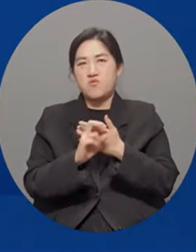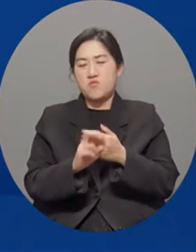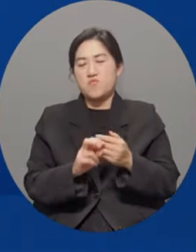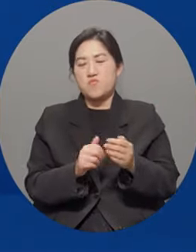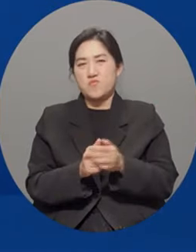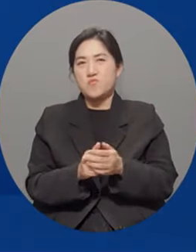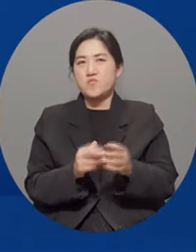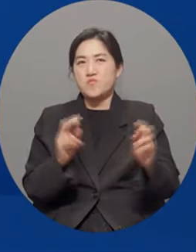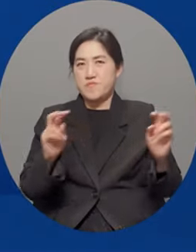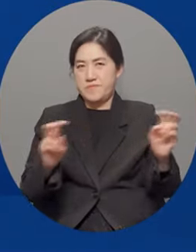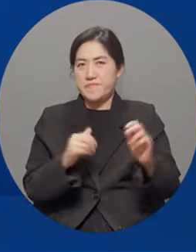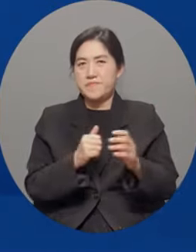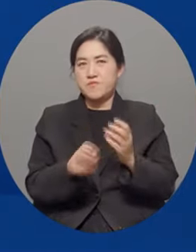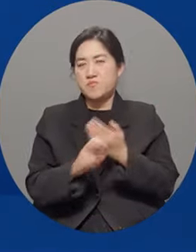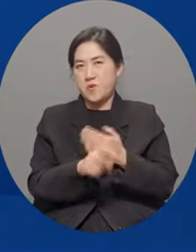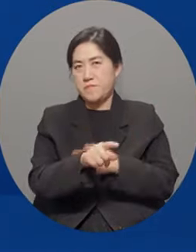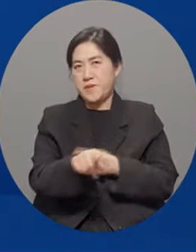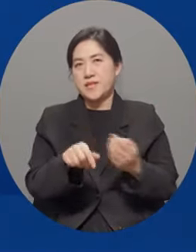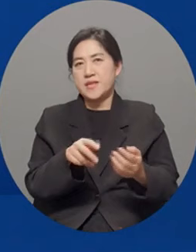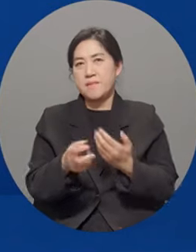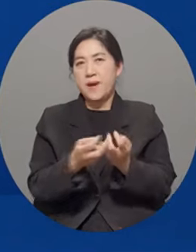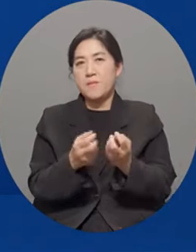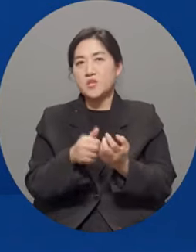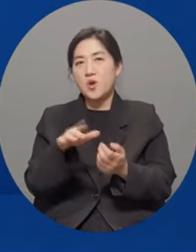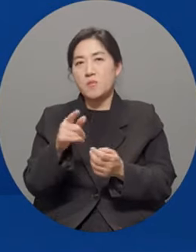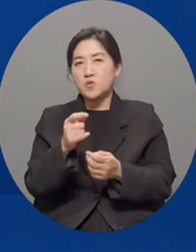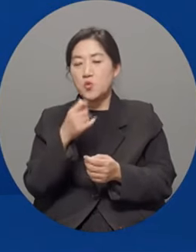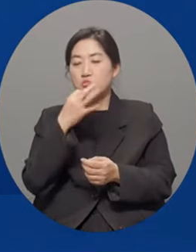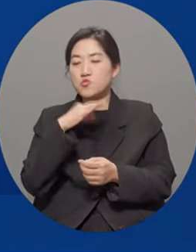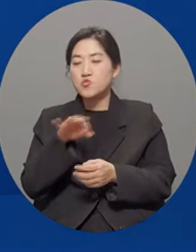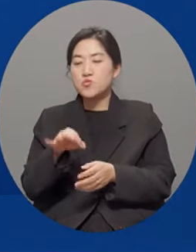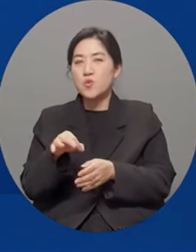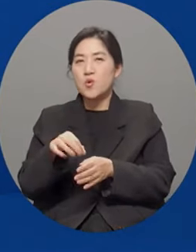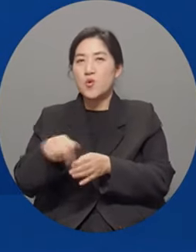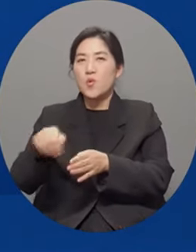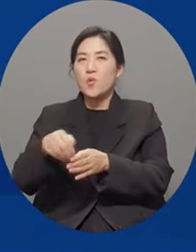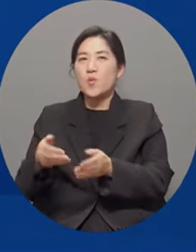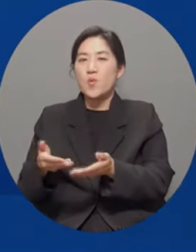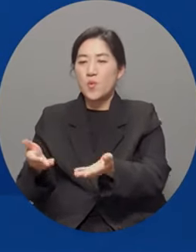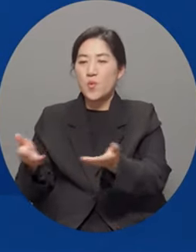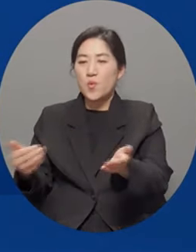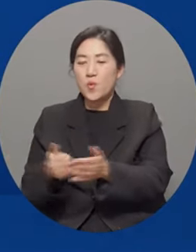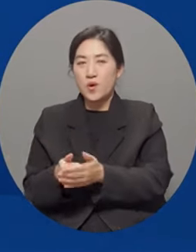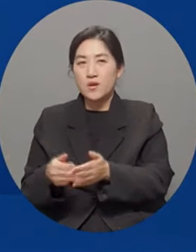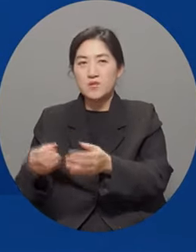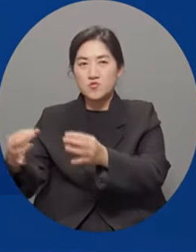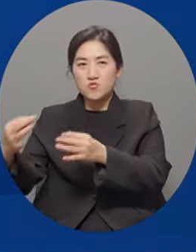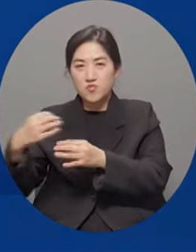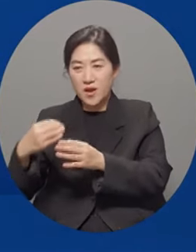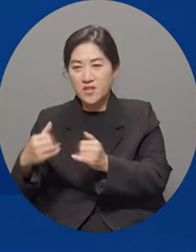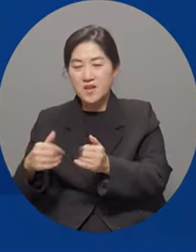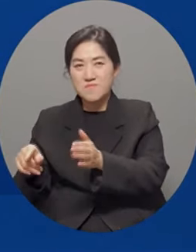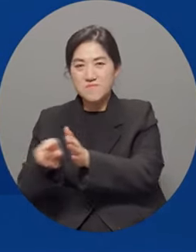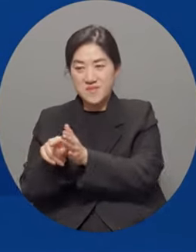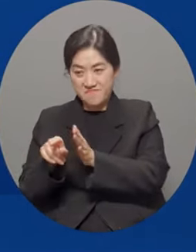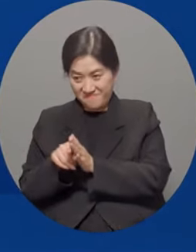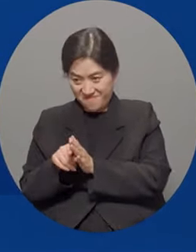(인터뷰) 전형적인 불법 업자들의 수법입니다. 초반에는 소액의 수익금을 지급하면서 투자자의 신뢰를 확보합니다.